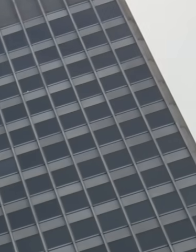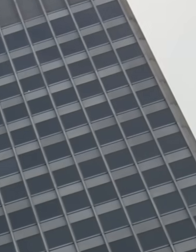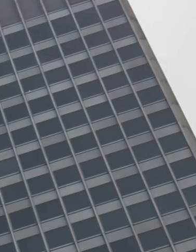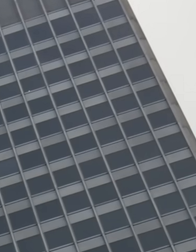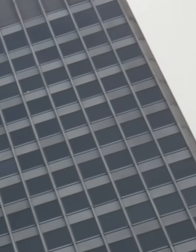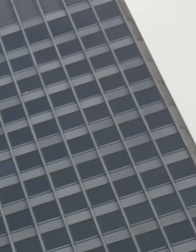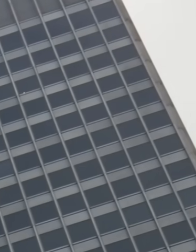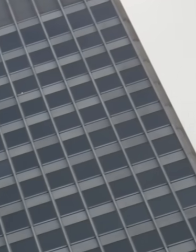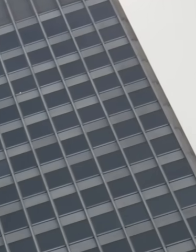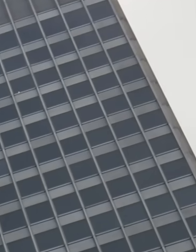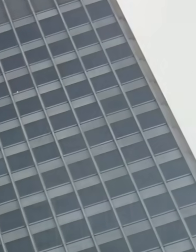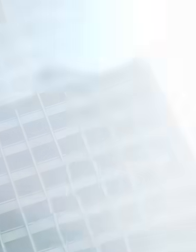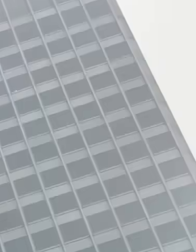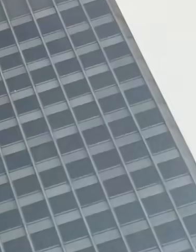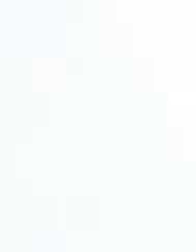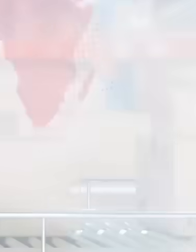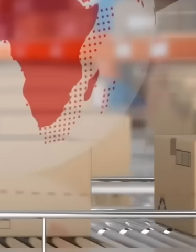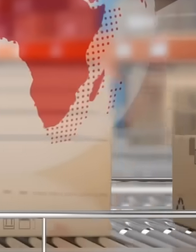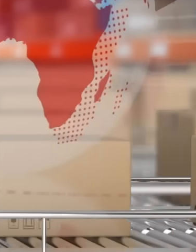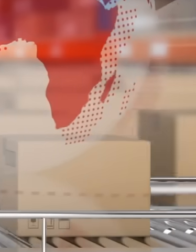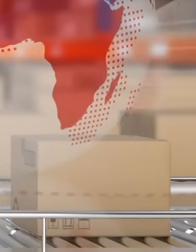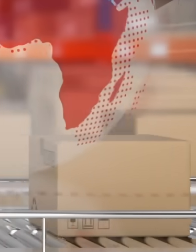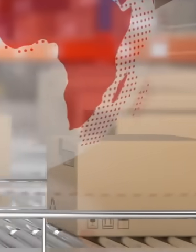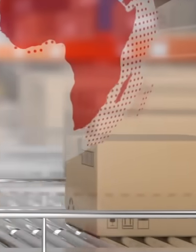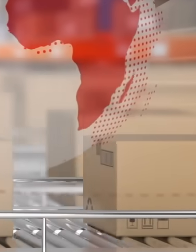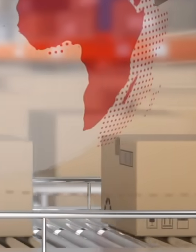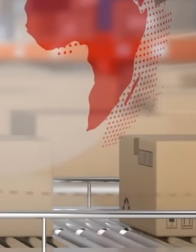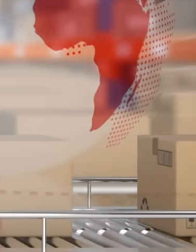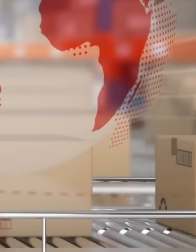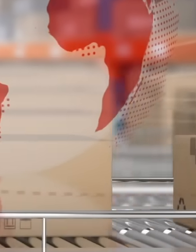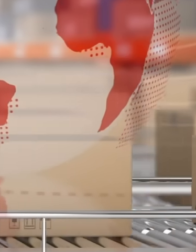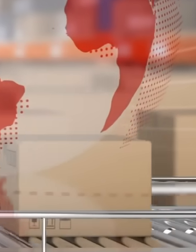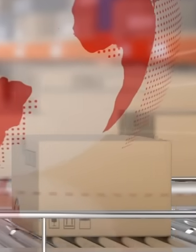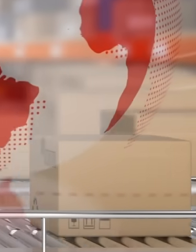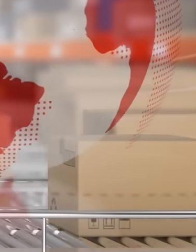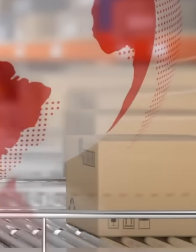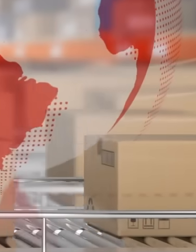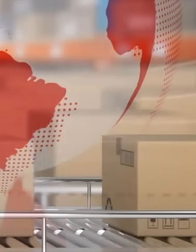de las negociaciones entre México y Estados Unidos para eliminar las políticas arancelarias impuestas